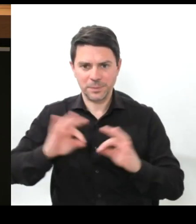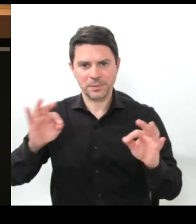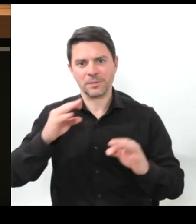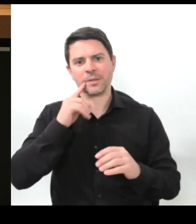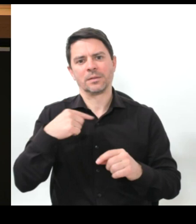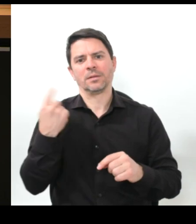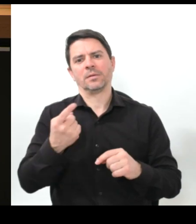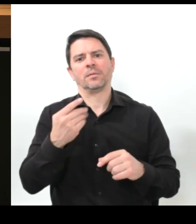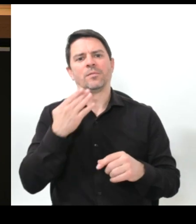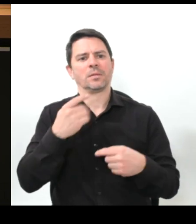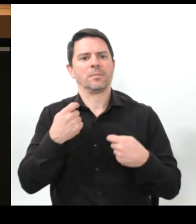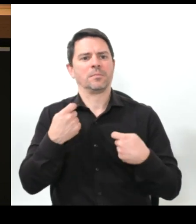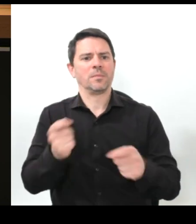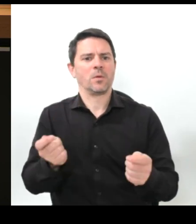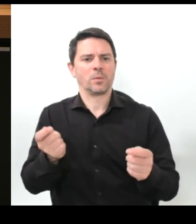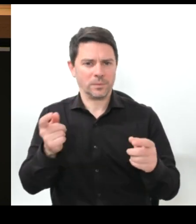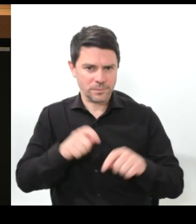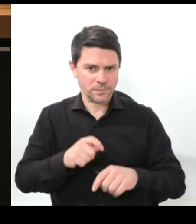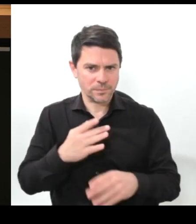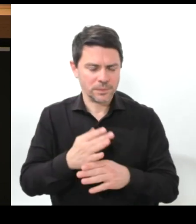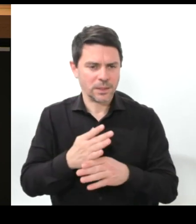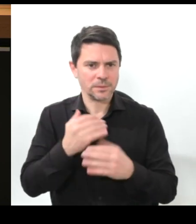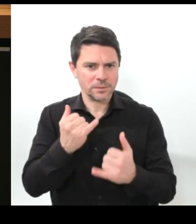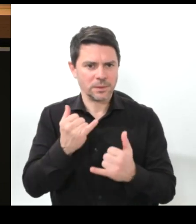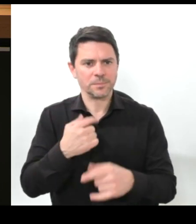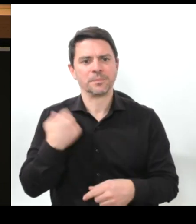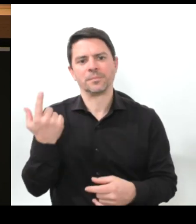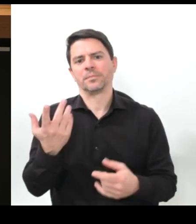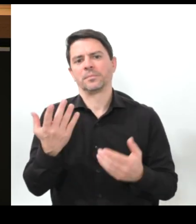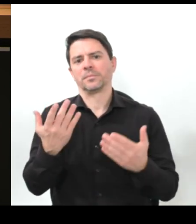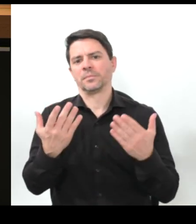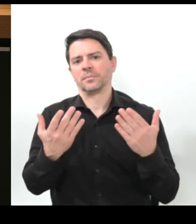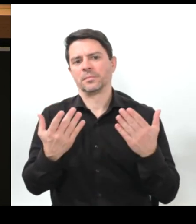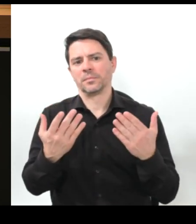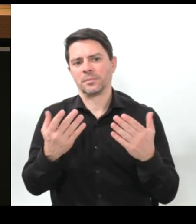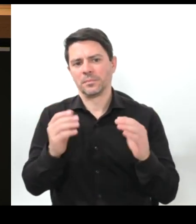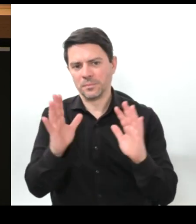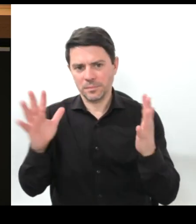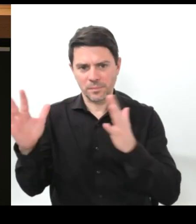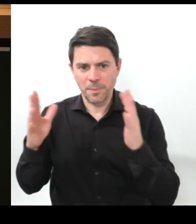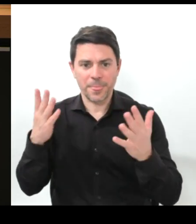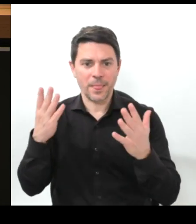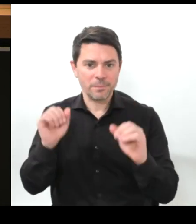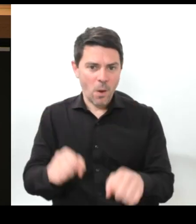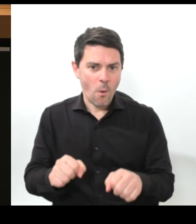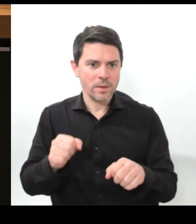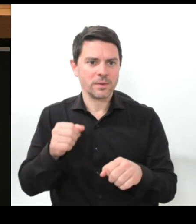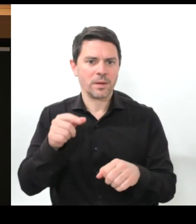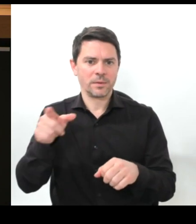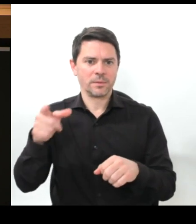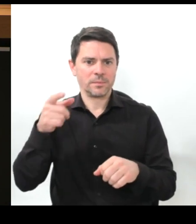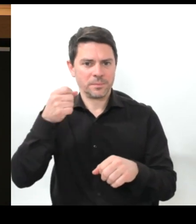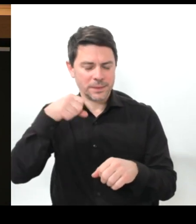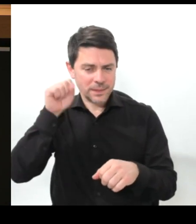oder widerspricht Gesetzen in Bund und EU. Es tut mir leid, dass so direkt sagen zu müssen, Ihr inhaltlicher Vorschlag für ein Gesetz läuft ins